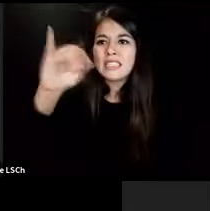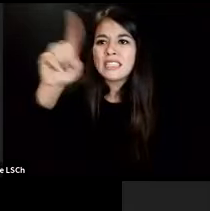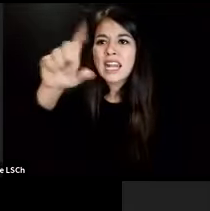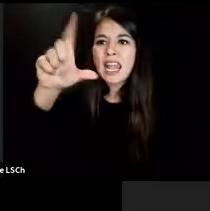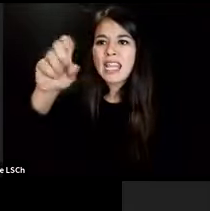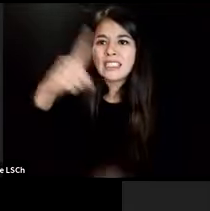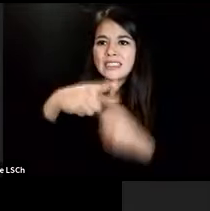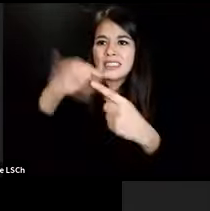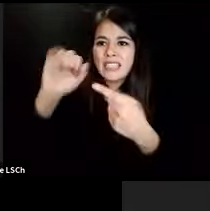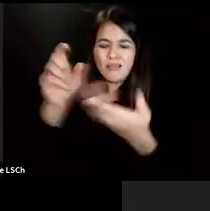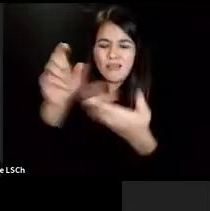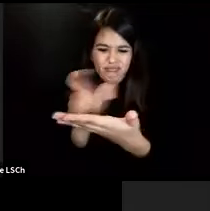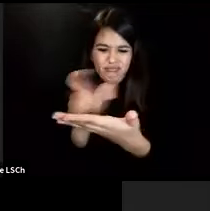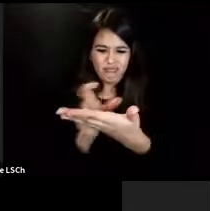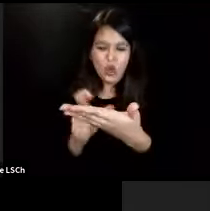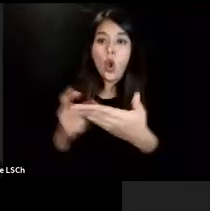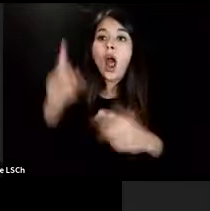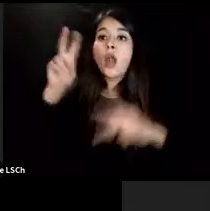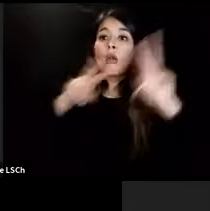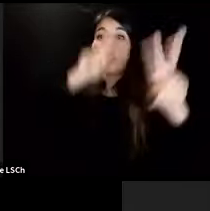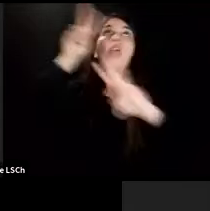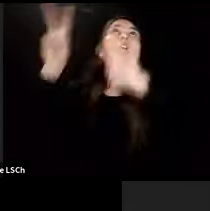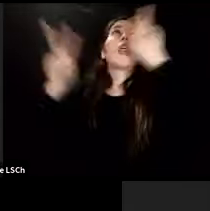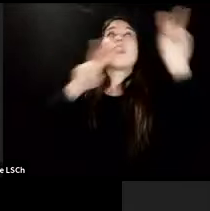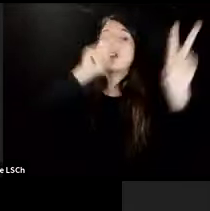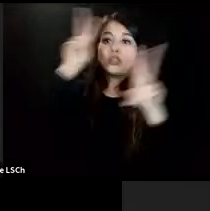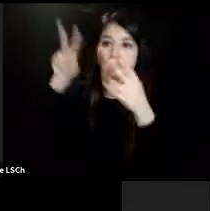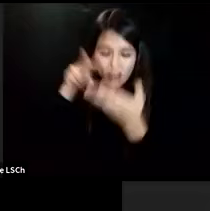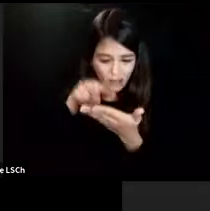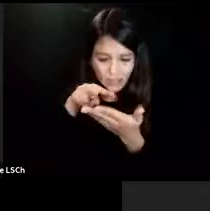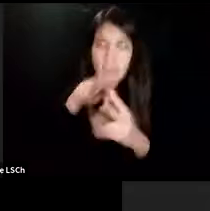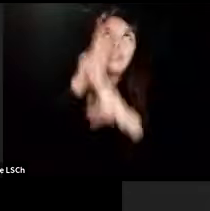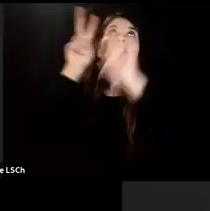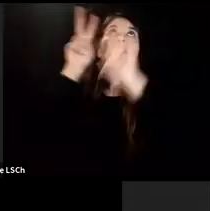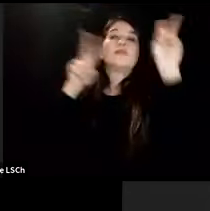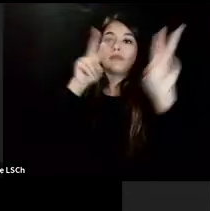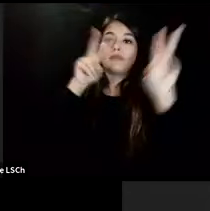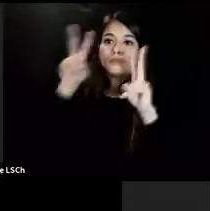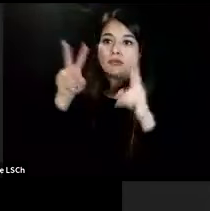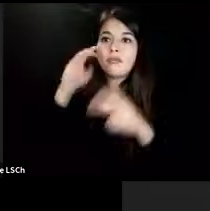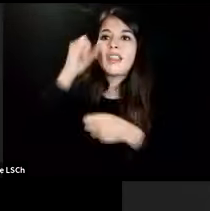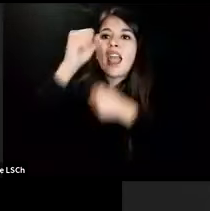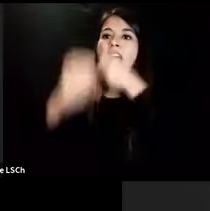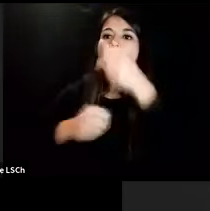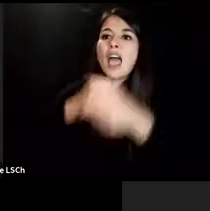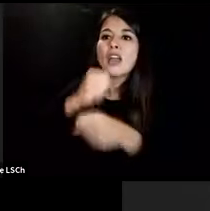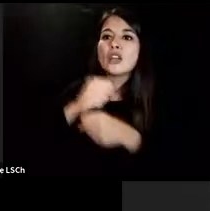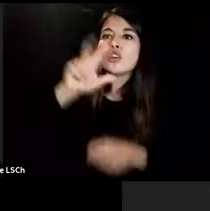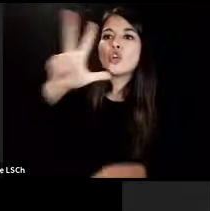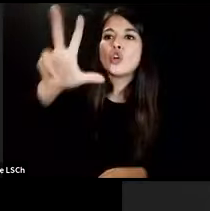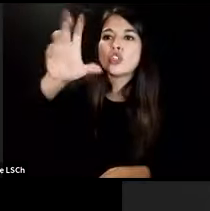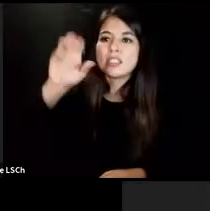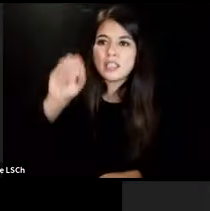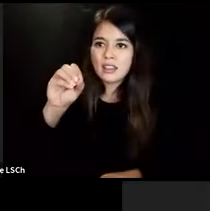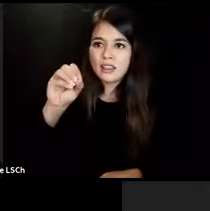leyendo con sus ojos, y ya por fin en los años 80, 70-80 empezamos a usar el